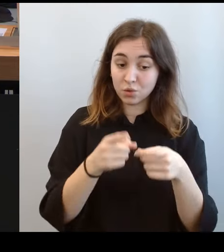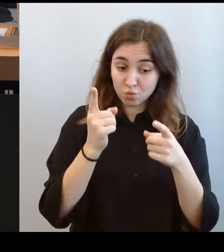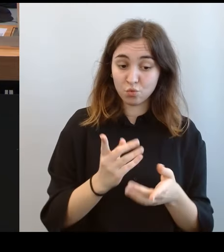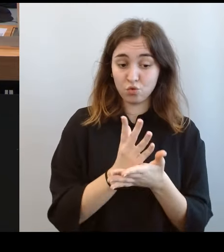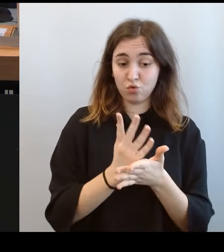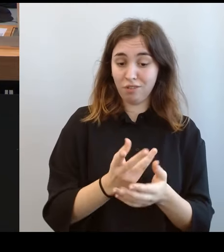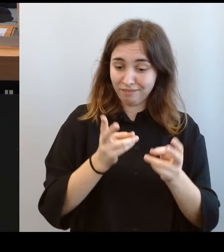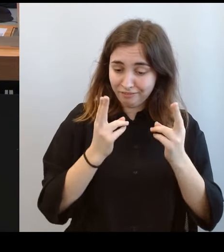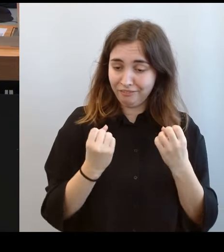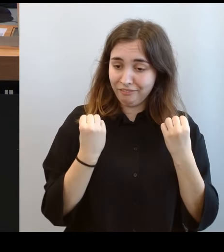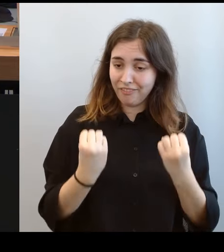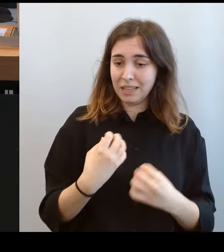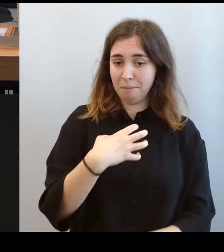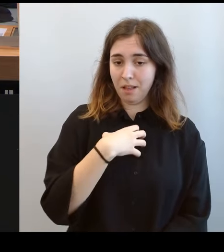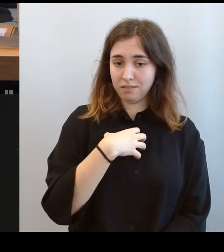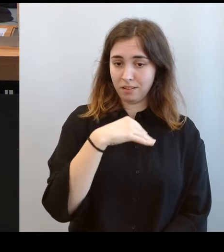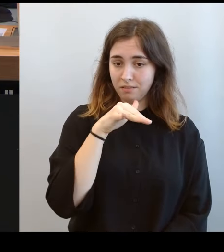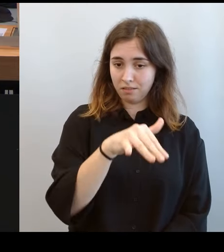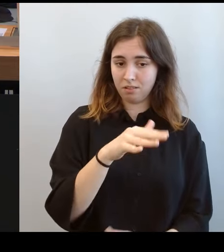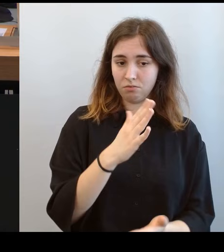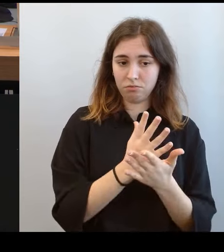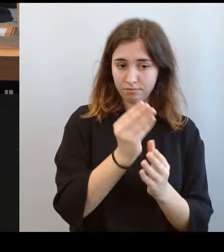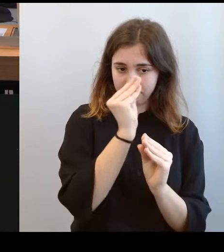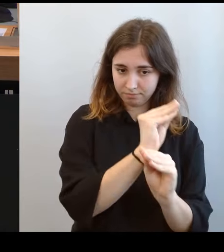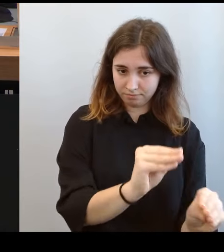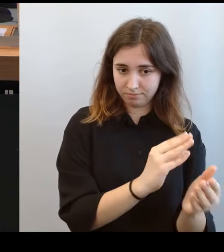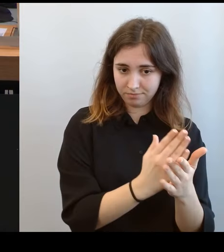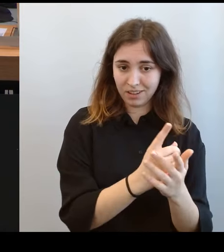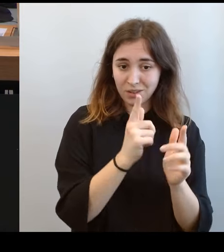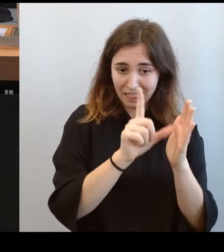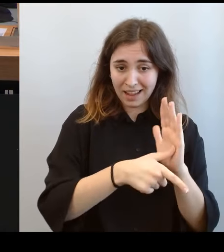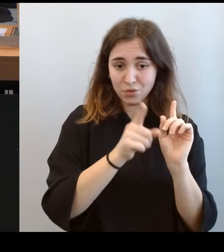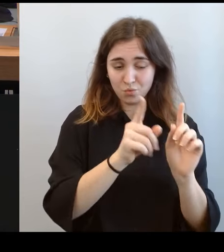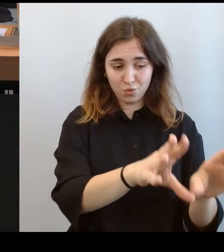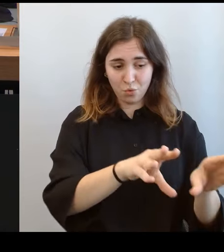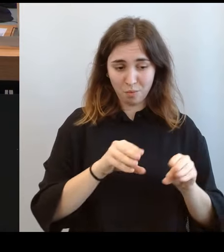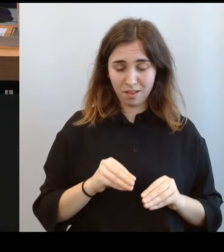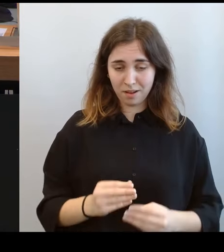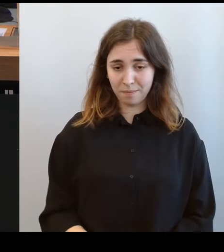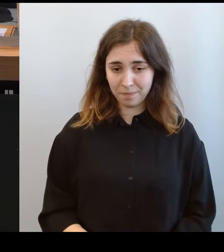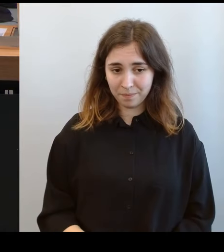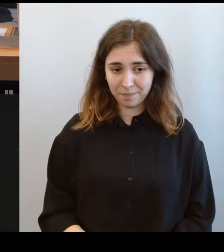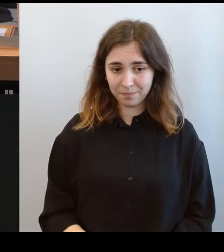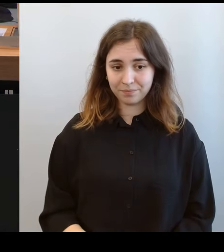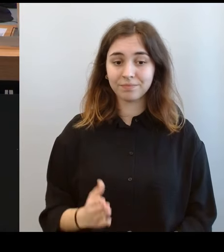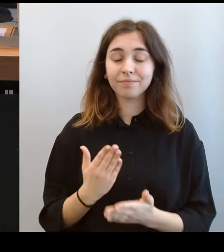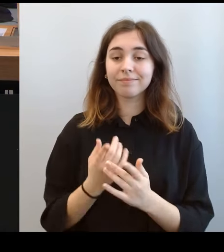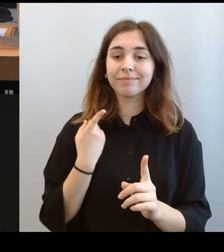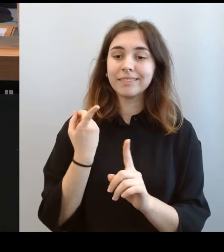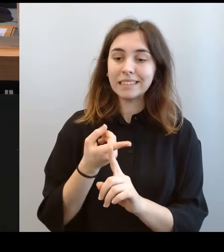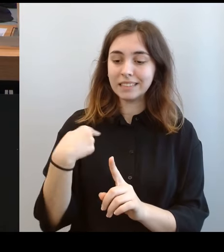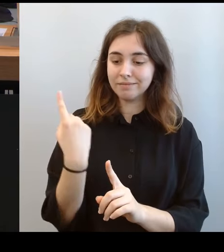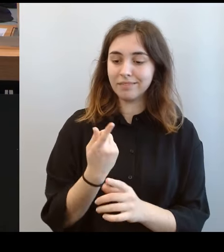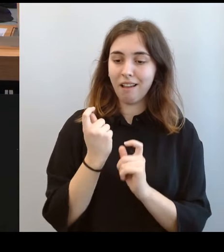übernommen zu bekommen. Deshalb ist es Ziel unseres Antrags, dass es künftig nicht mehr davon abhängen soll.